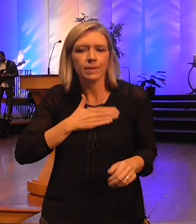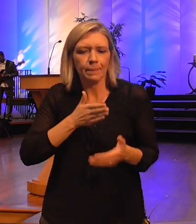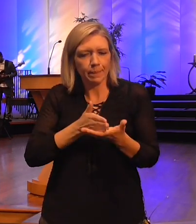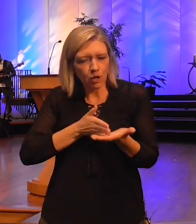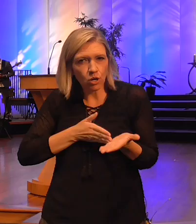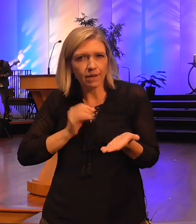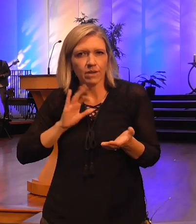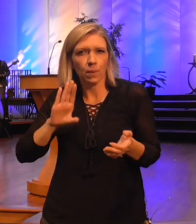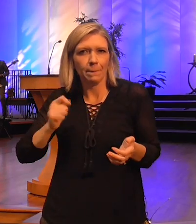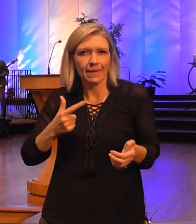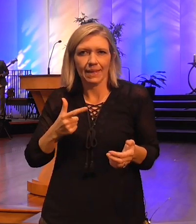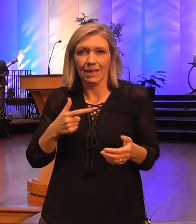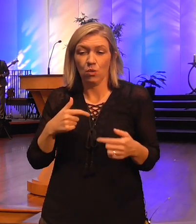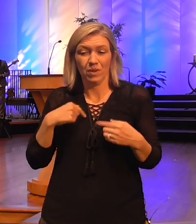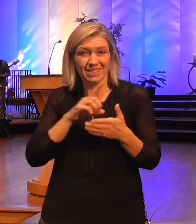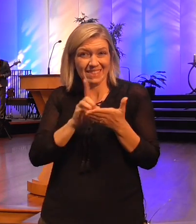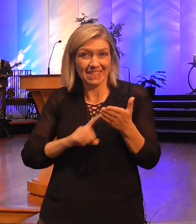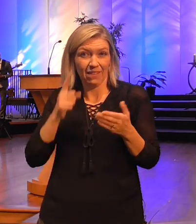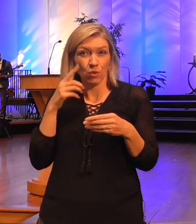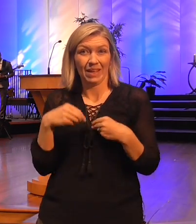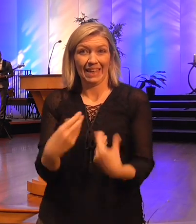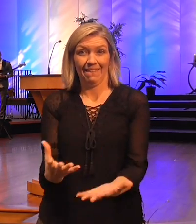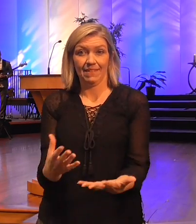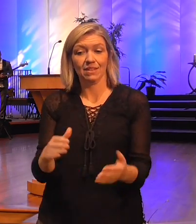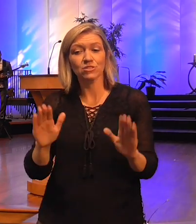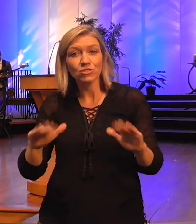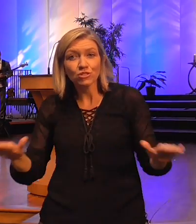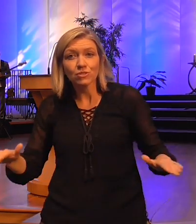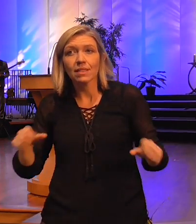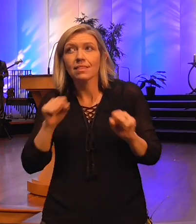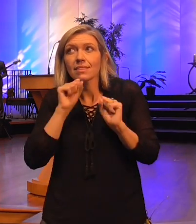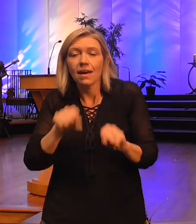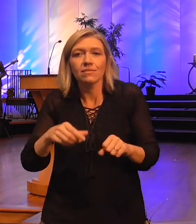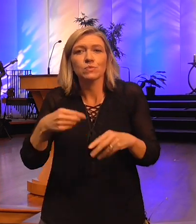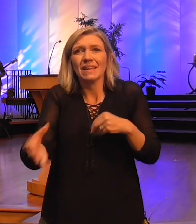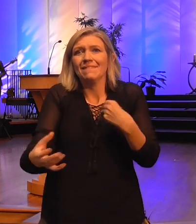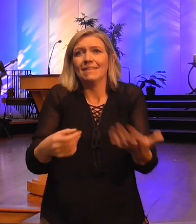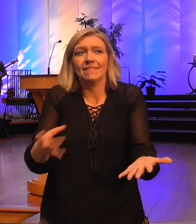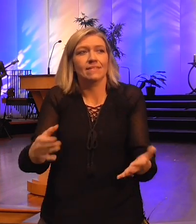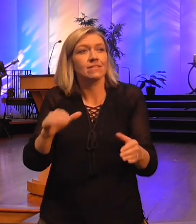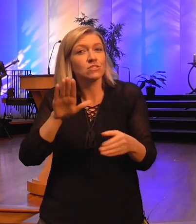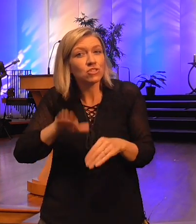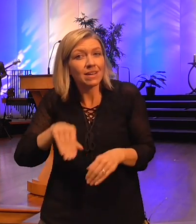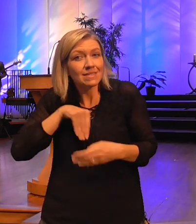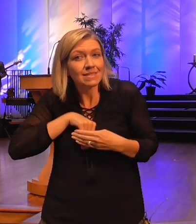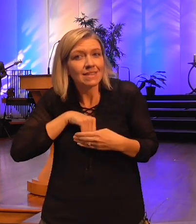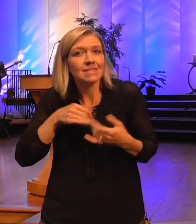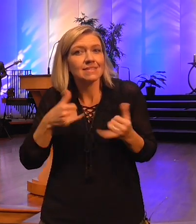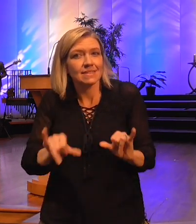éramos niños, nos encanta dar y el niño interior todavía lo ama, así que yo Los invito a esta belleza